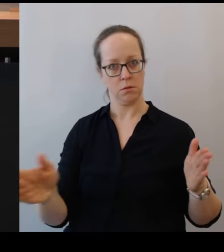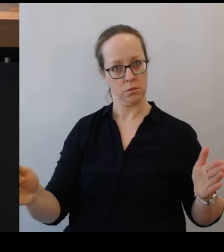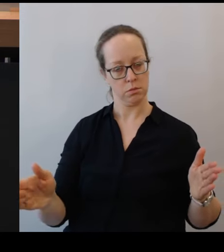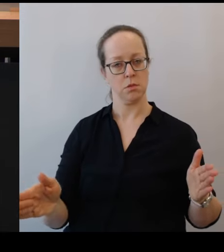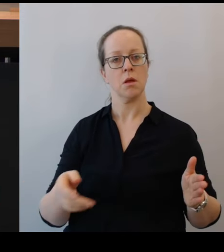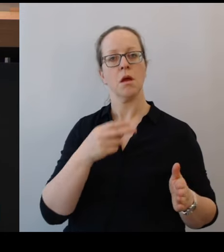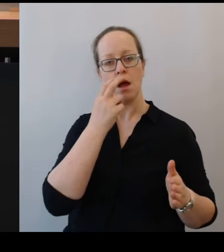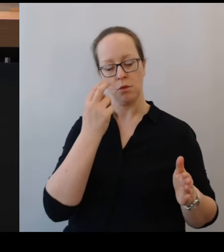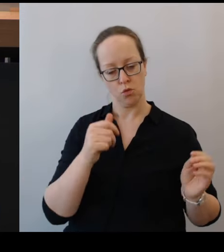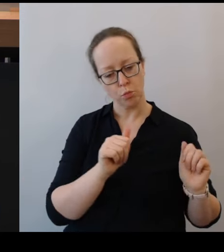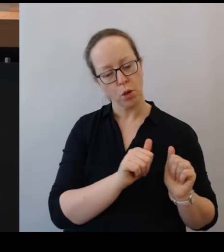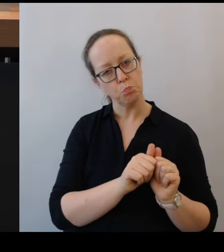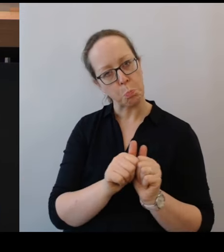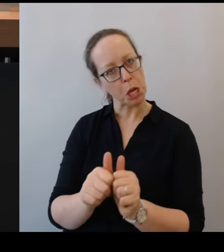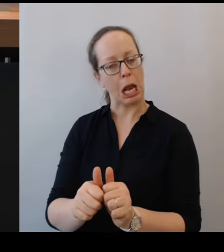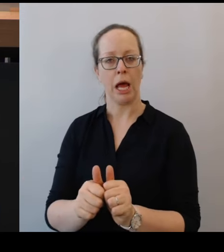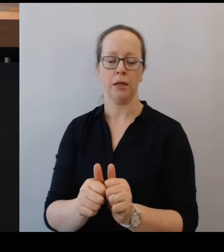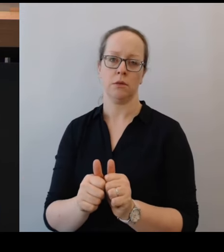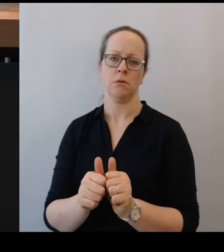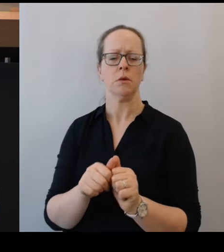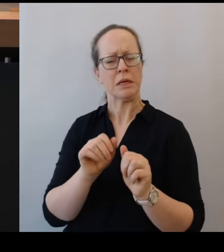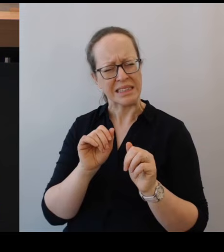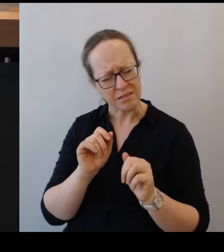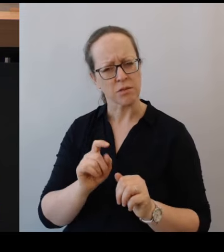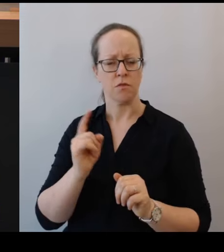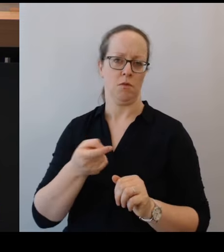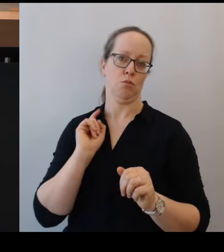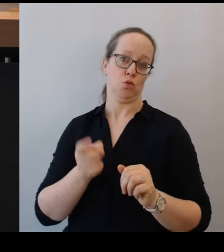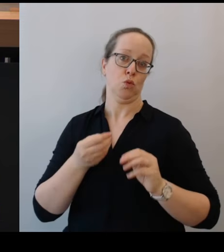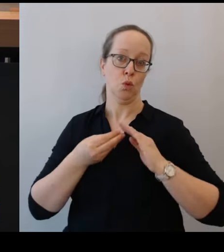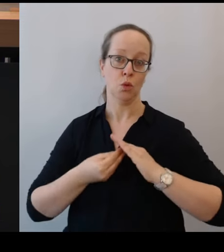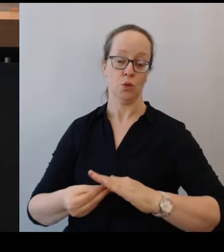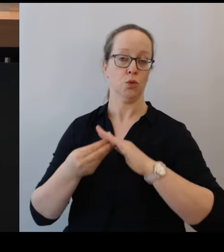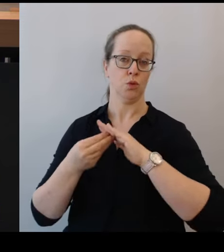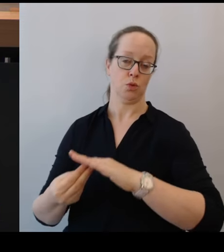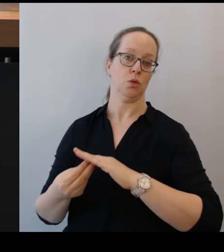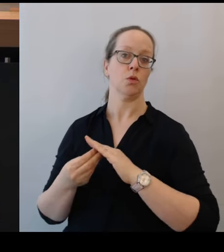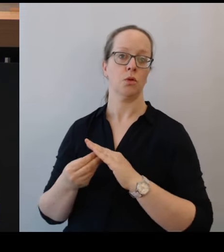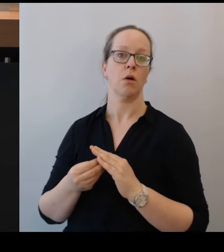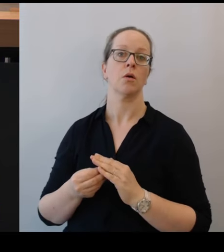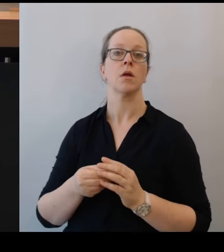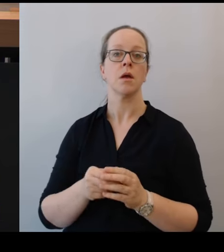ein Azubiwerk für sie. Wir hoffen auf Ihre Unterstützung für unseren Antrag. Vielen Dank!(Beifall)